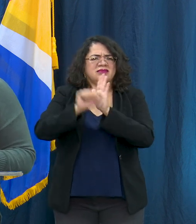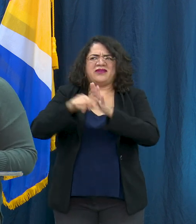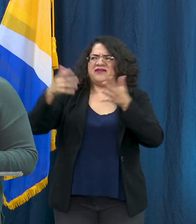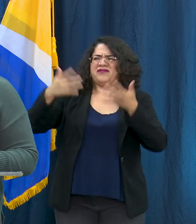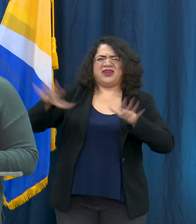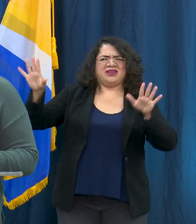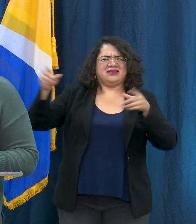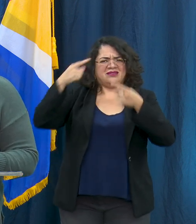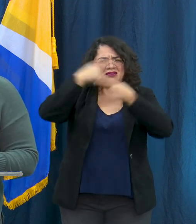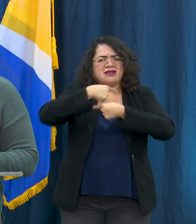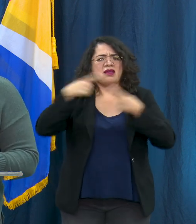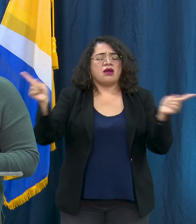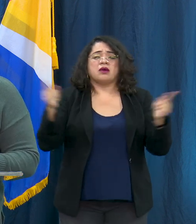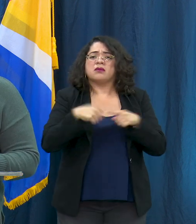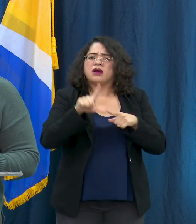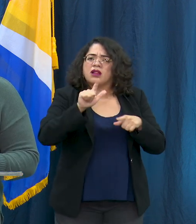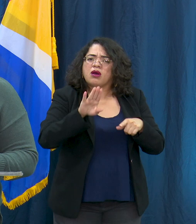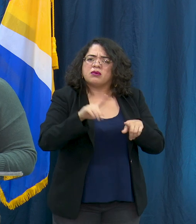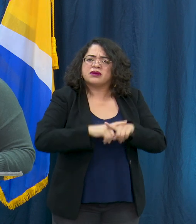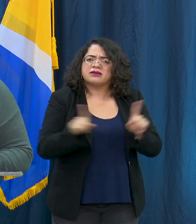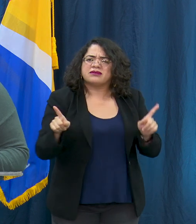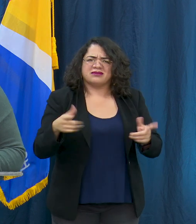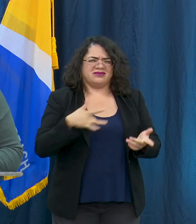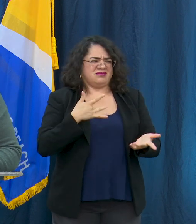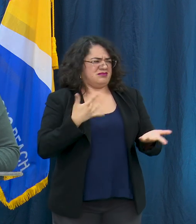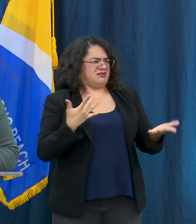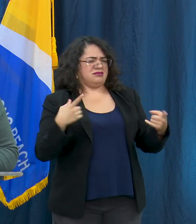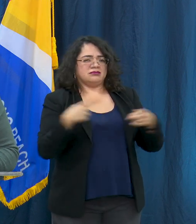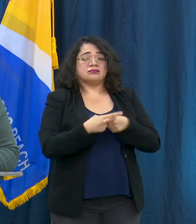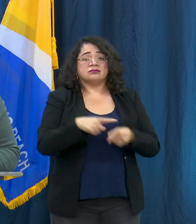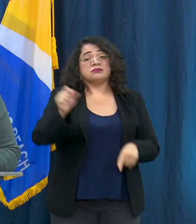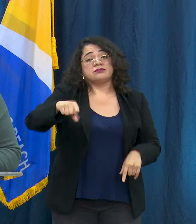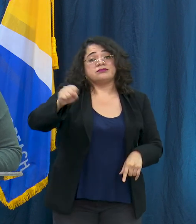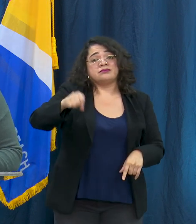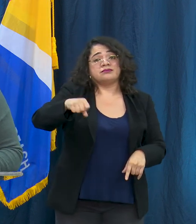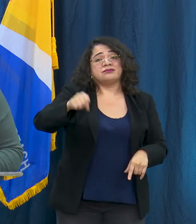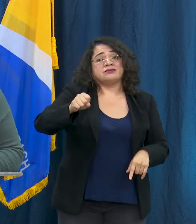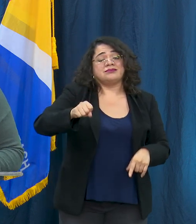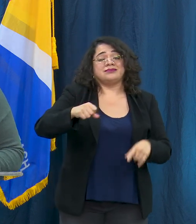estar para poder a abrir todos los negocios este además de todos sus